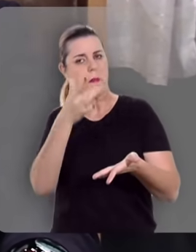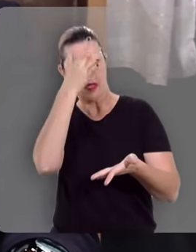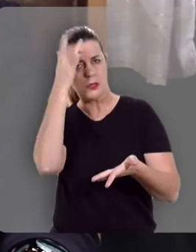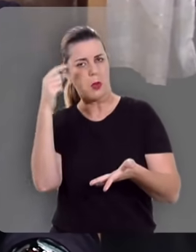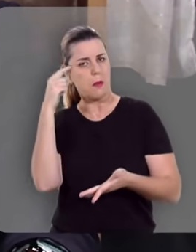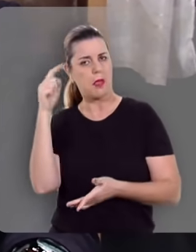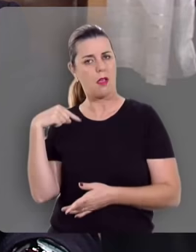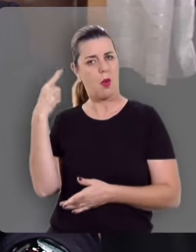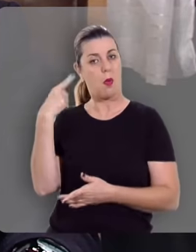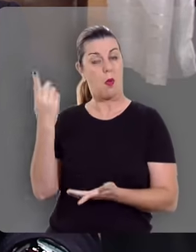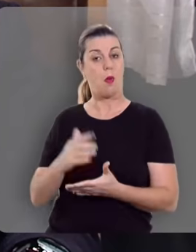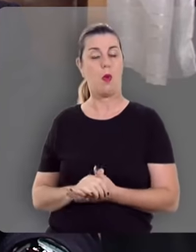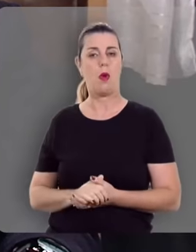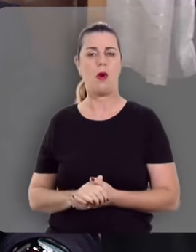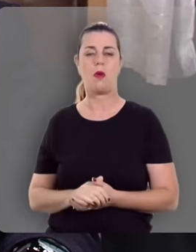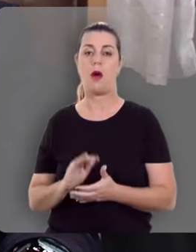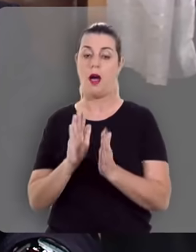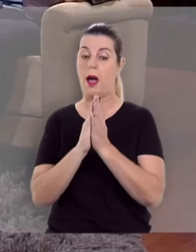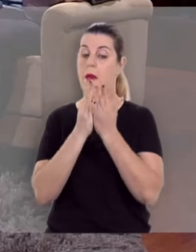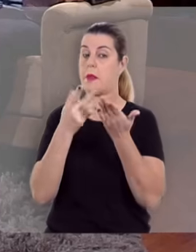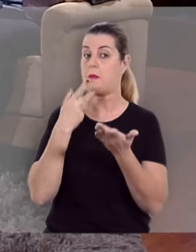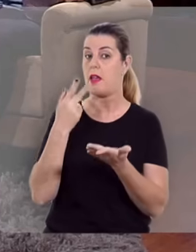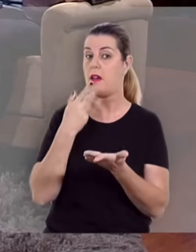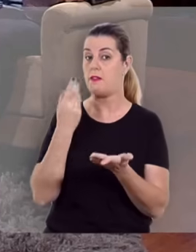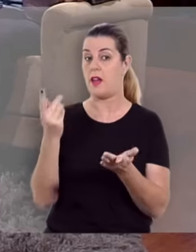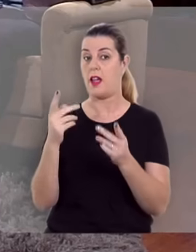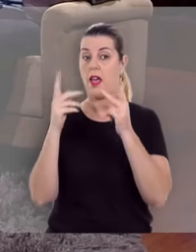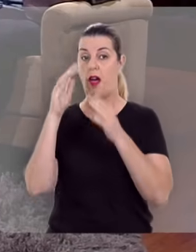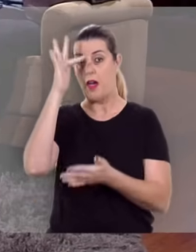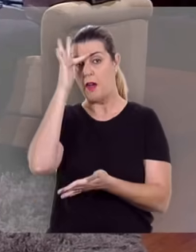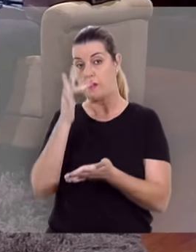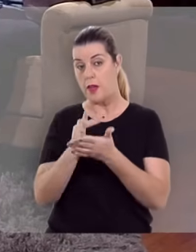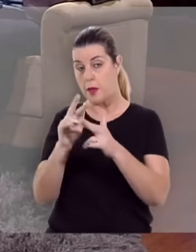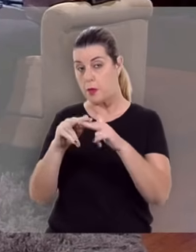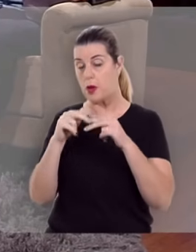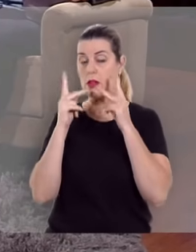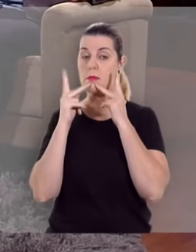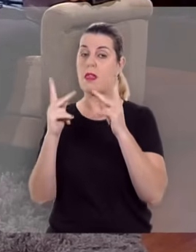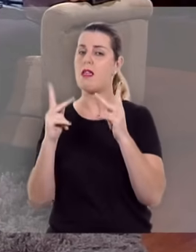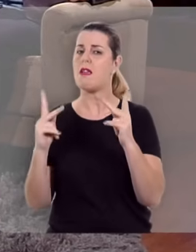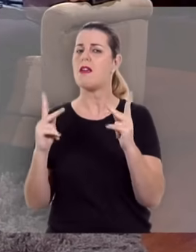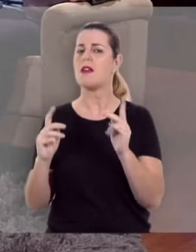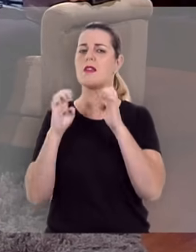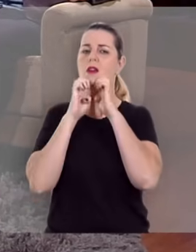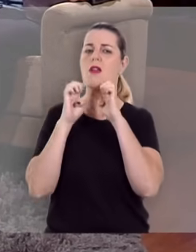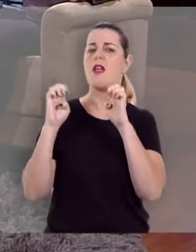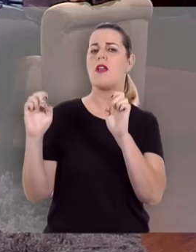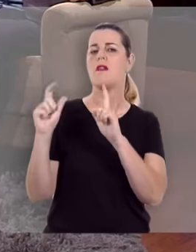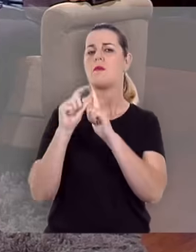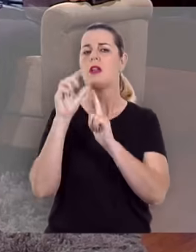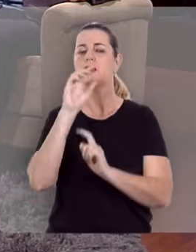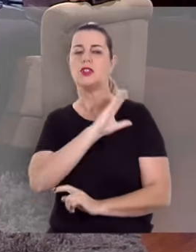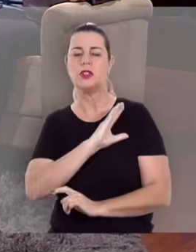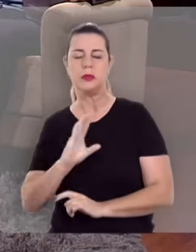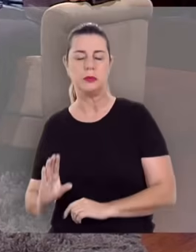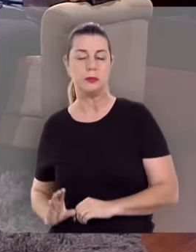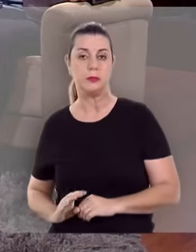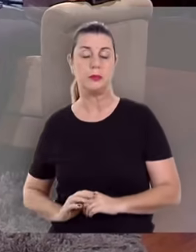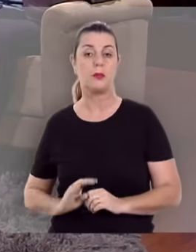disse que a fé vem pela pregação EA pregação do evangelho da palavra de Cristo então quando o